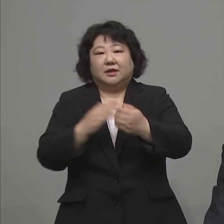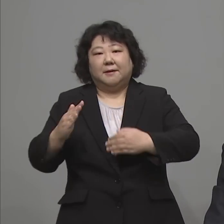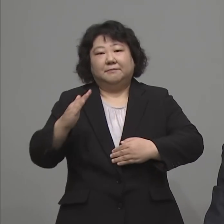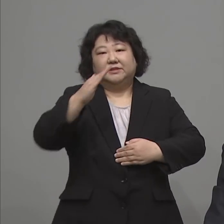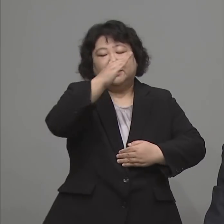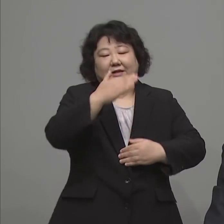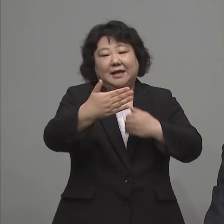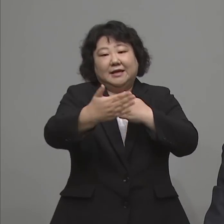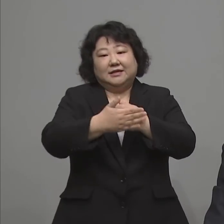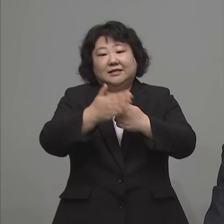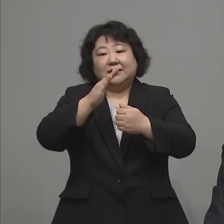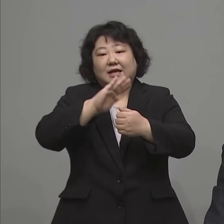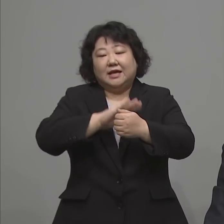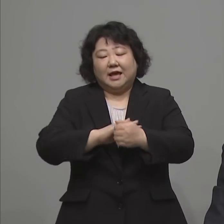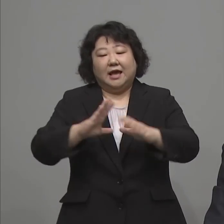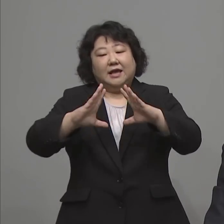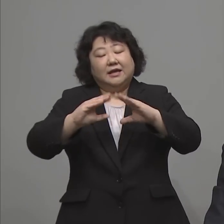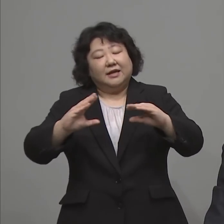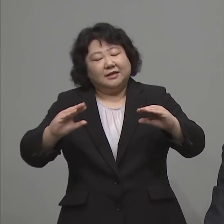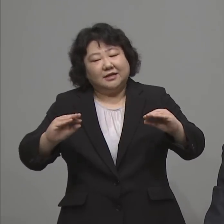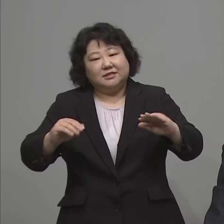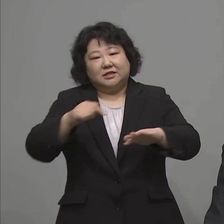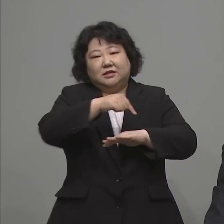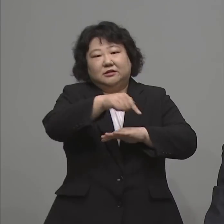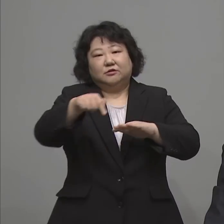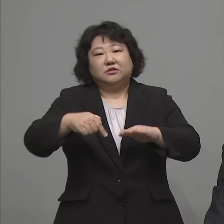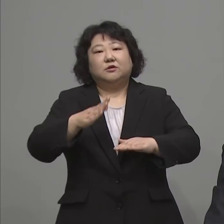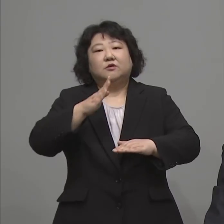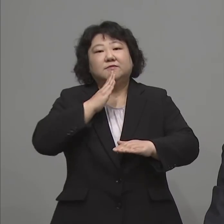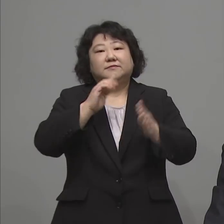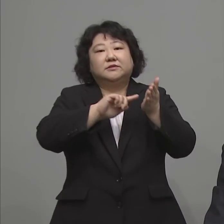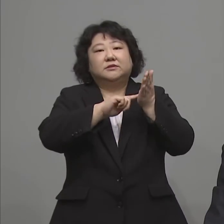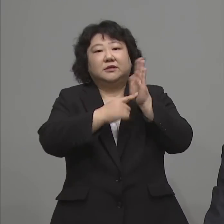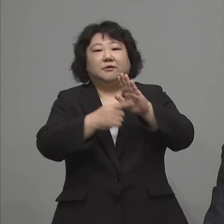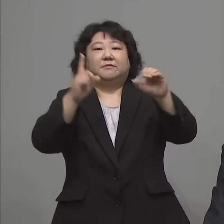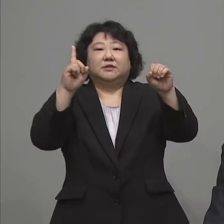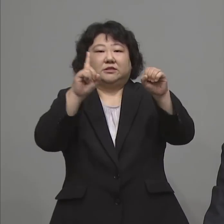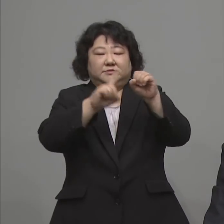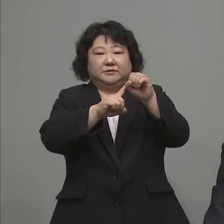支え合い 思いやる“とちぎ”の 実現を目指します